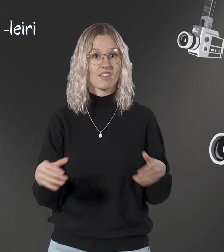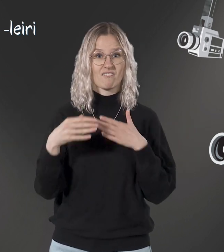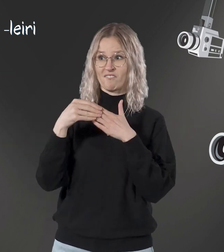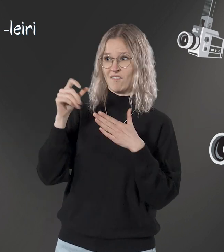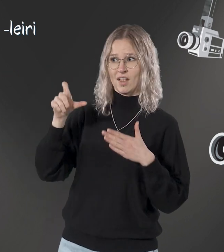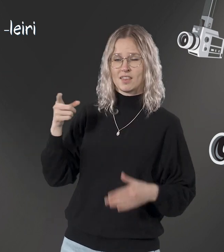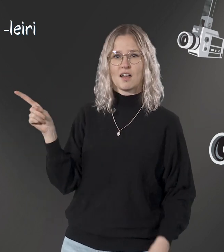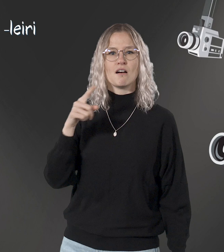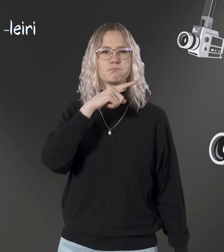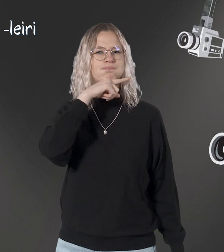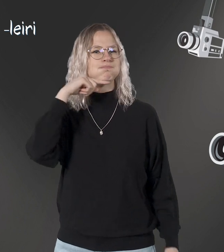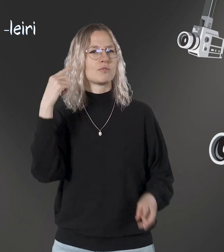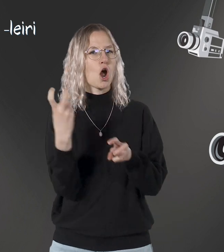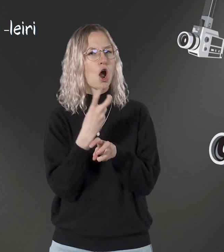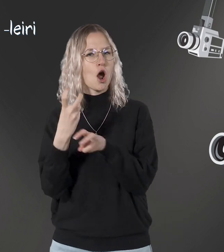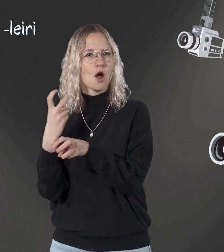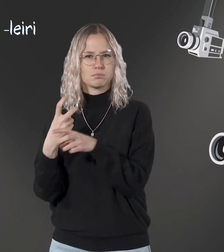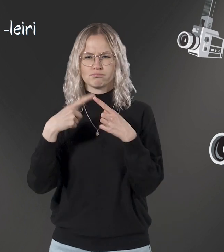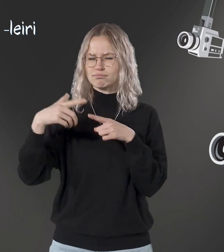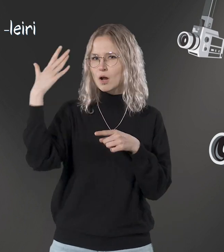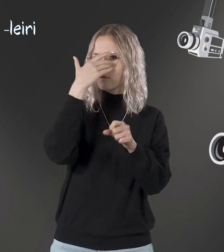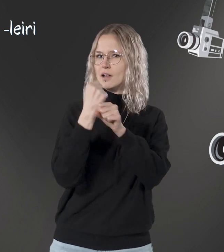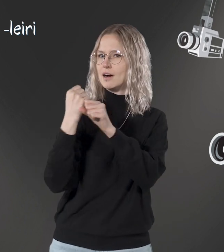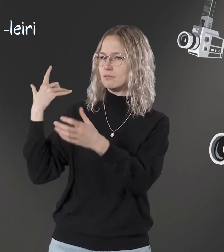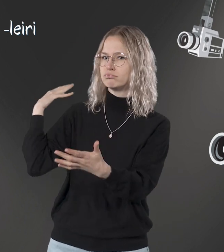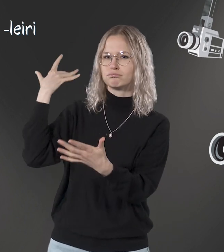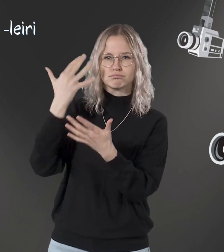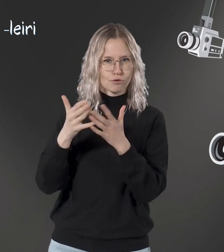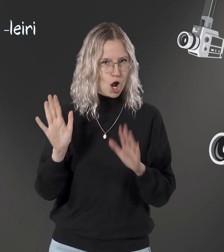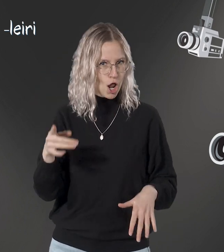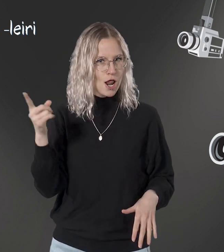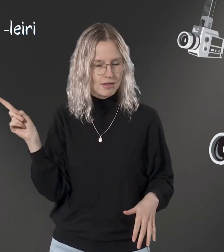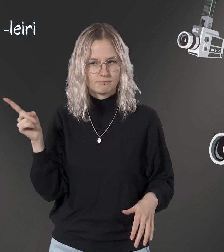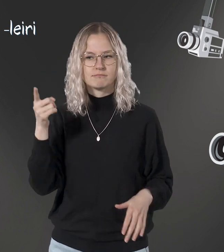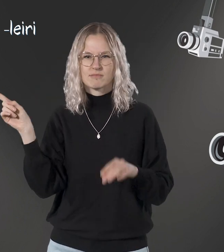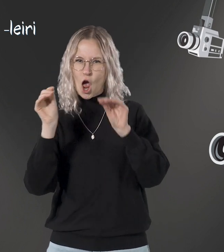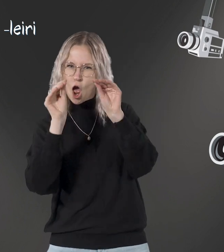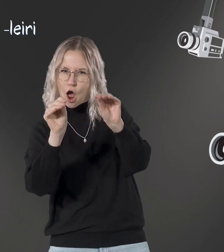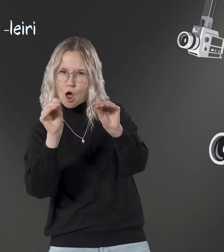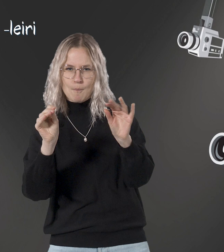Elokuvaa tehneiden kokeneiden vetäjien ohjauksella pääset oppimaan, -